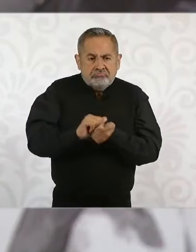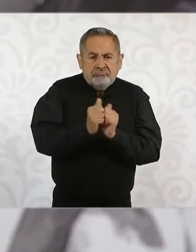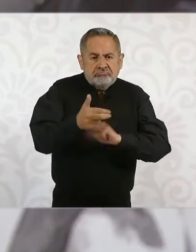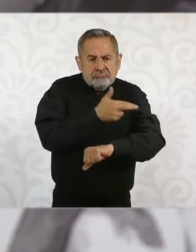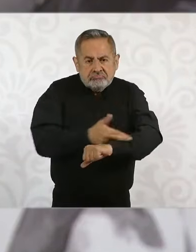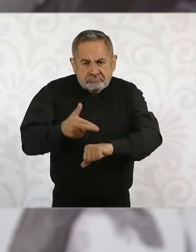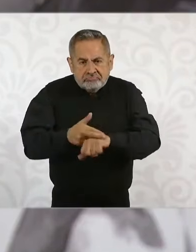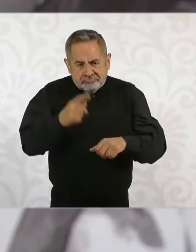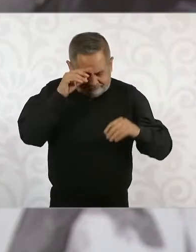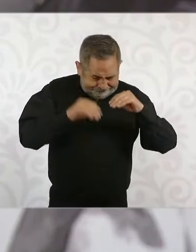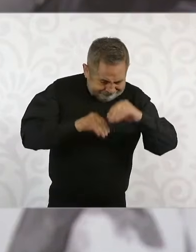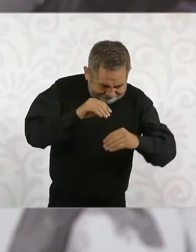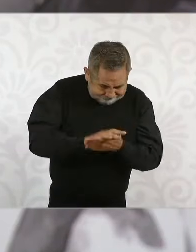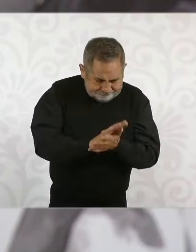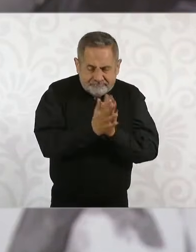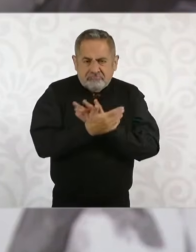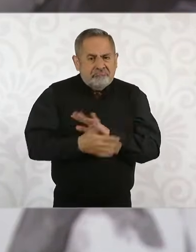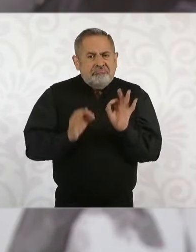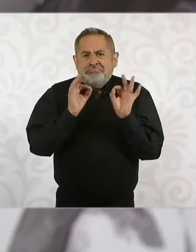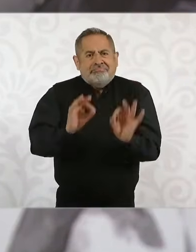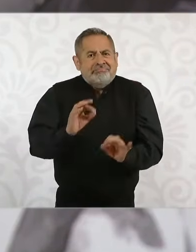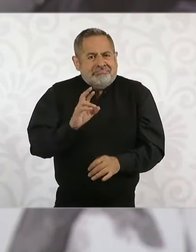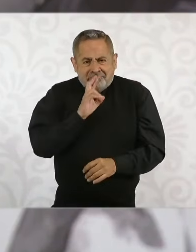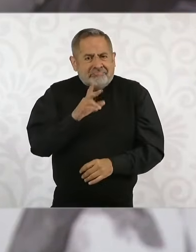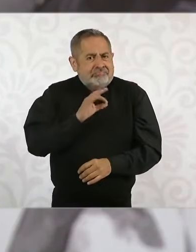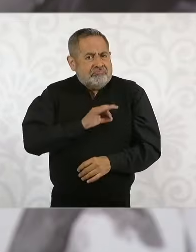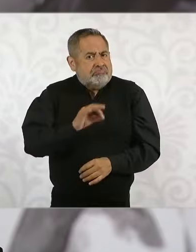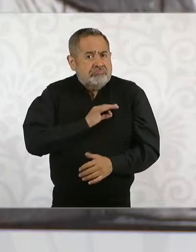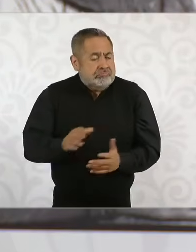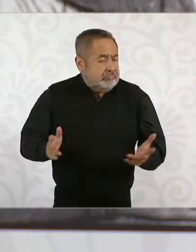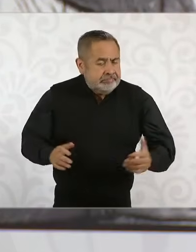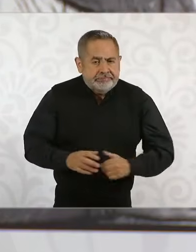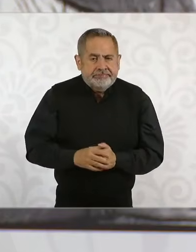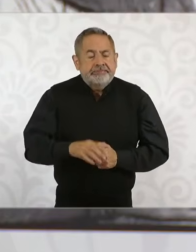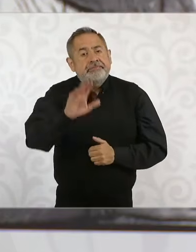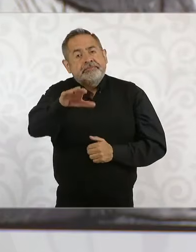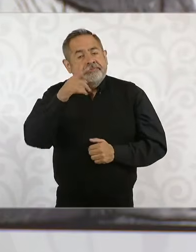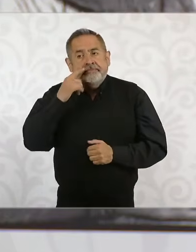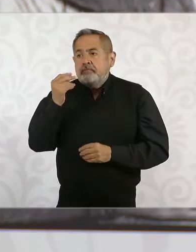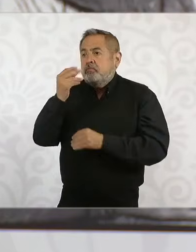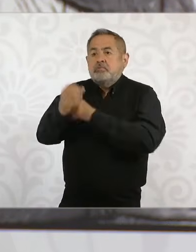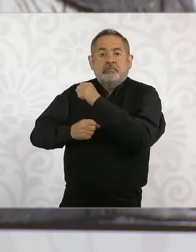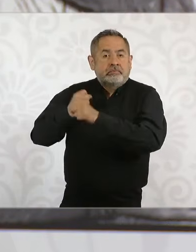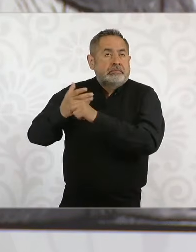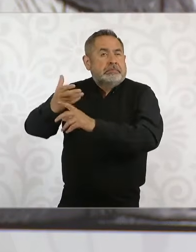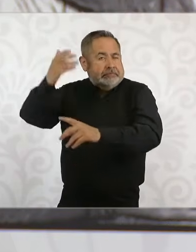las materias primas esenciales. Durante muchos años, México tenía la capacidad de producir